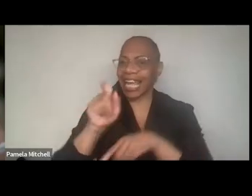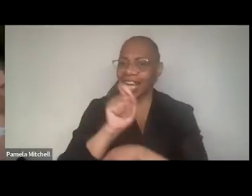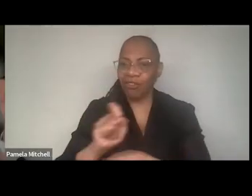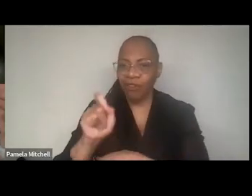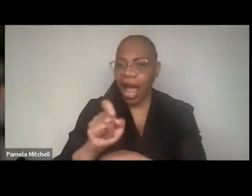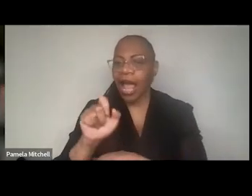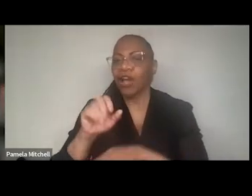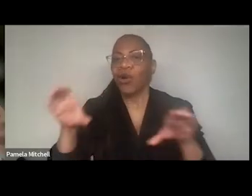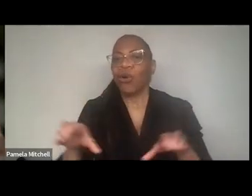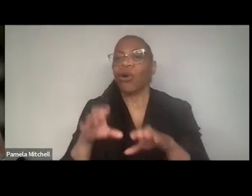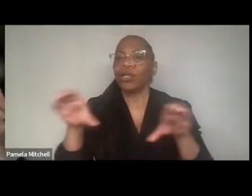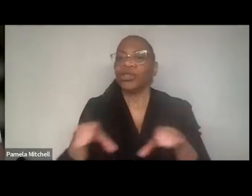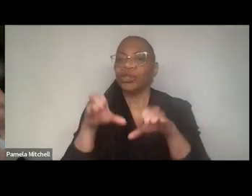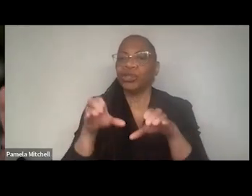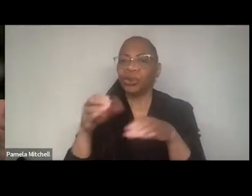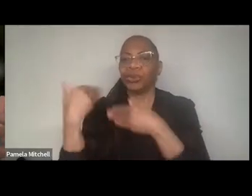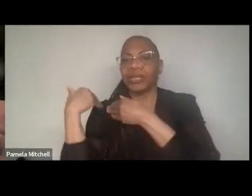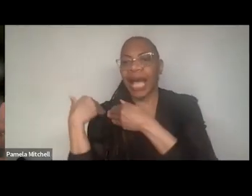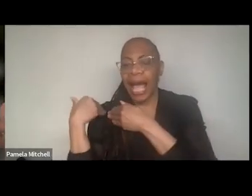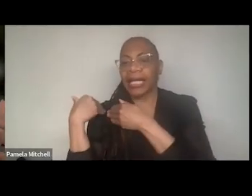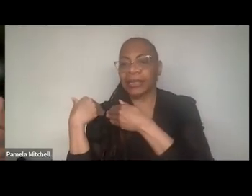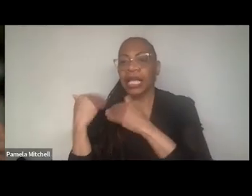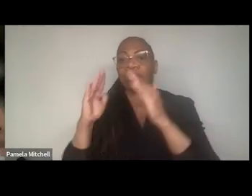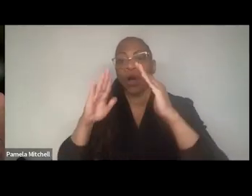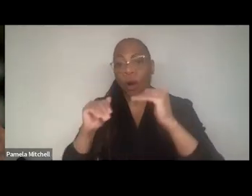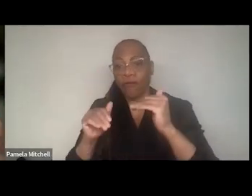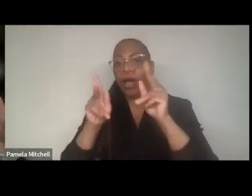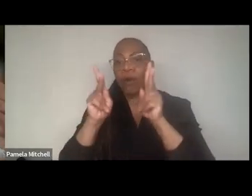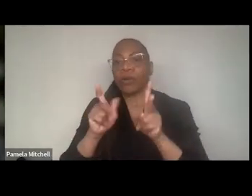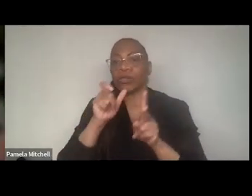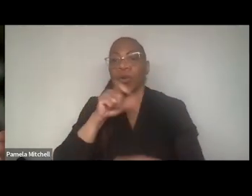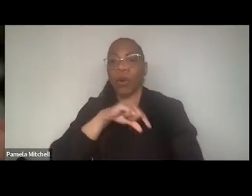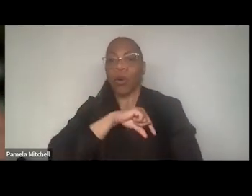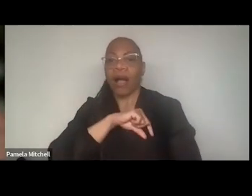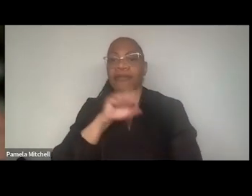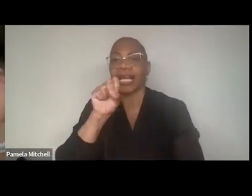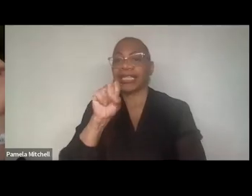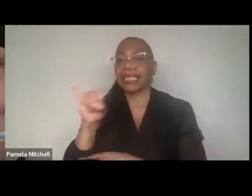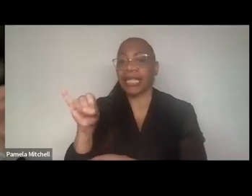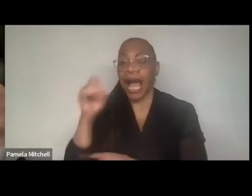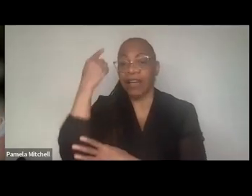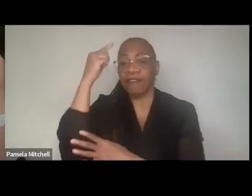Él, con suerte, será alguien que califique para SSI por lesión cerebral traumática debido a la razón "A":